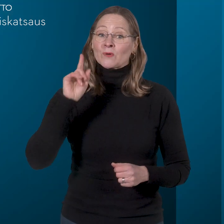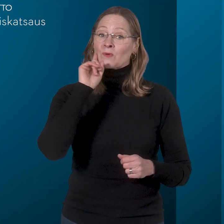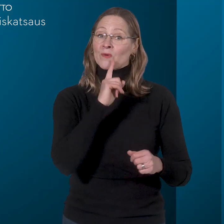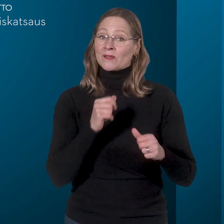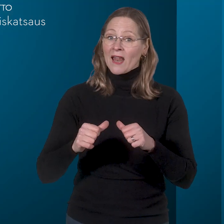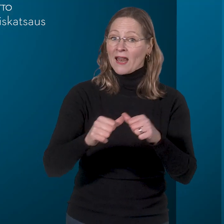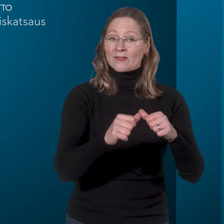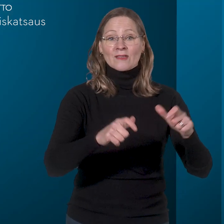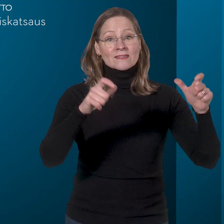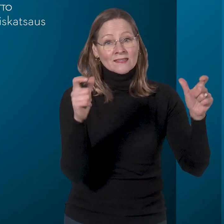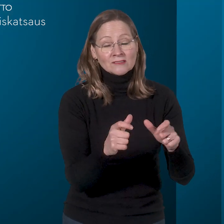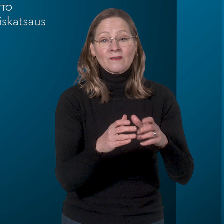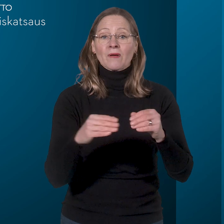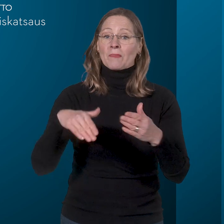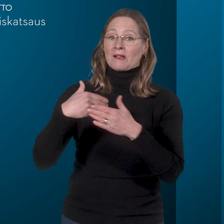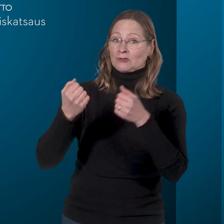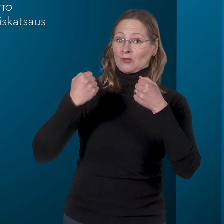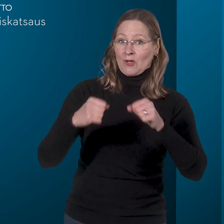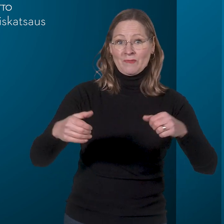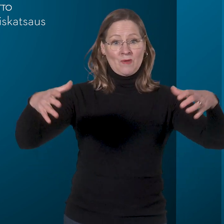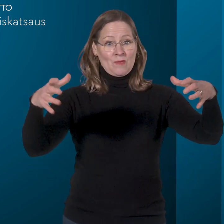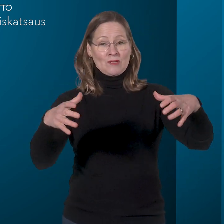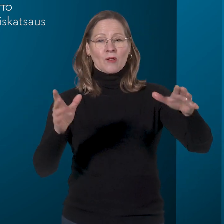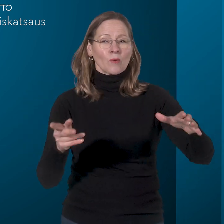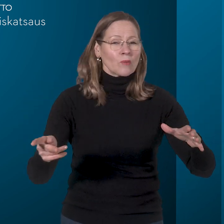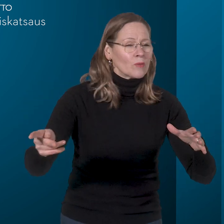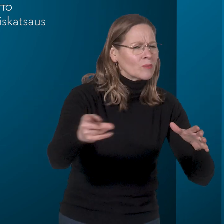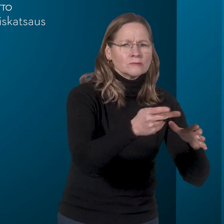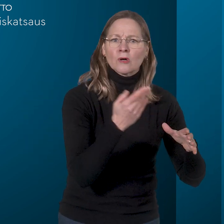Kuurojen Liiton järjestö- ja vapaaehtoistoiminta kysyi yhteisöltä, -